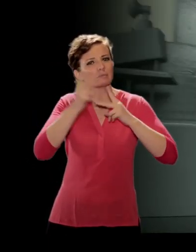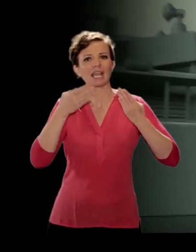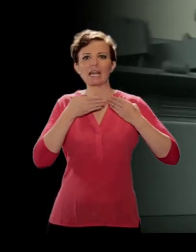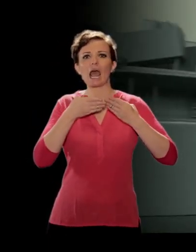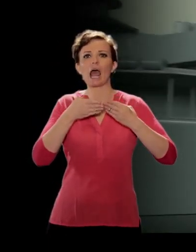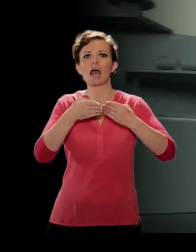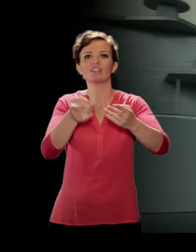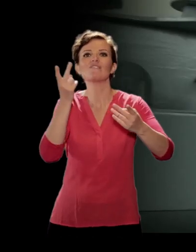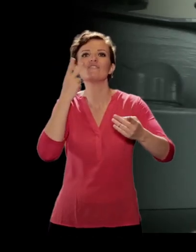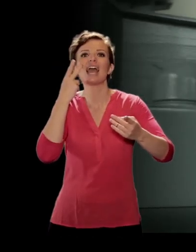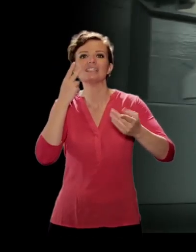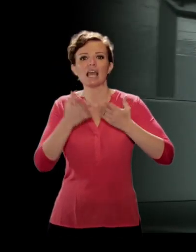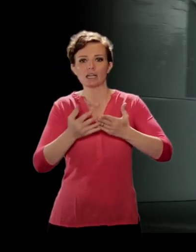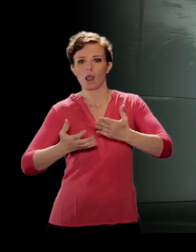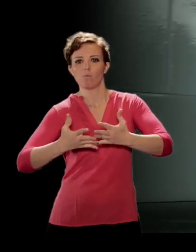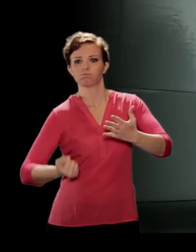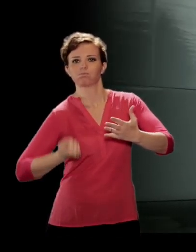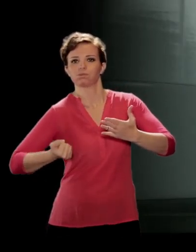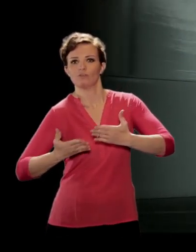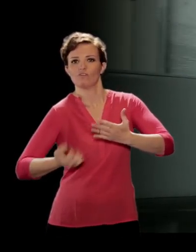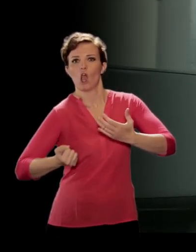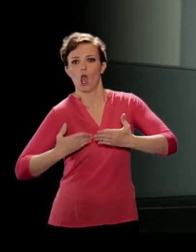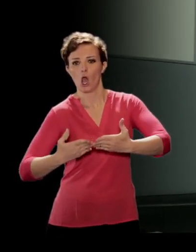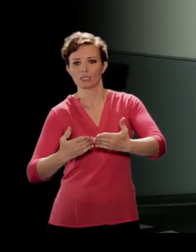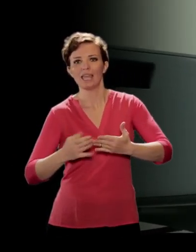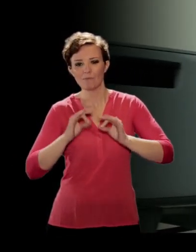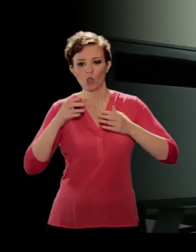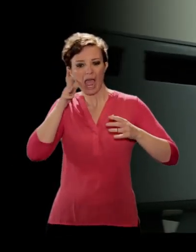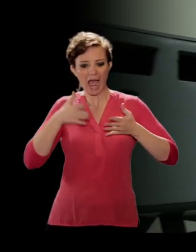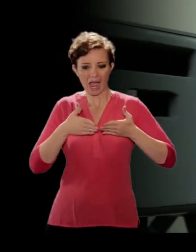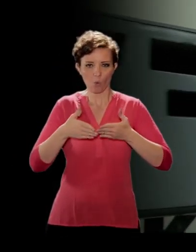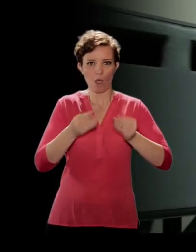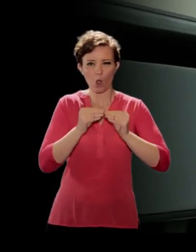per valutare la resistenza delle carene nell'avanzamento in acqua.